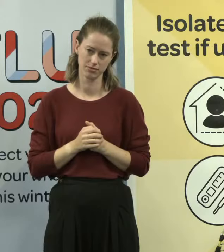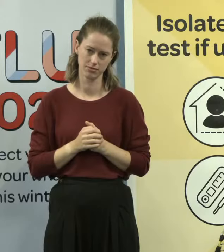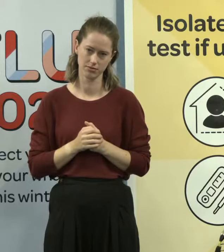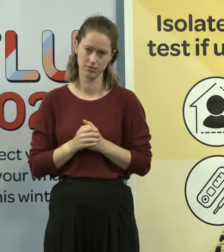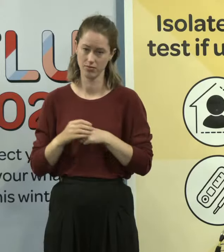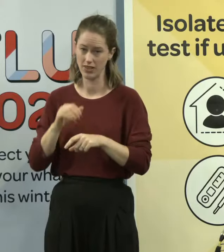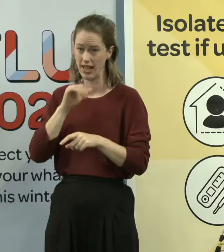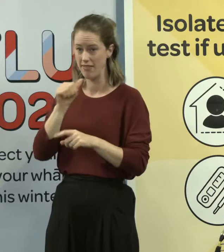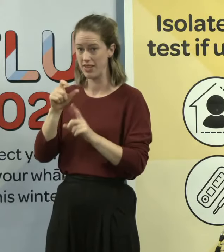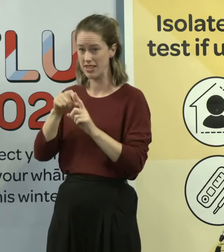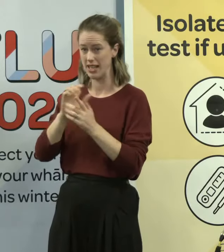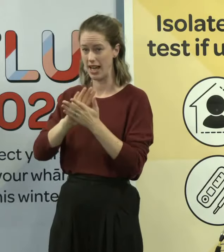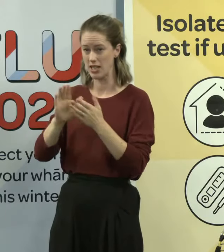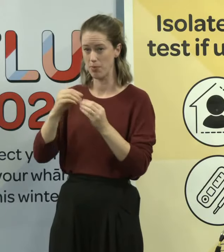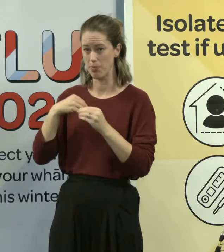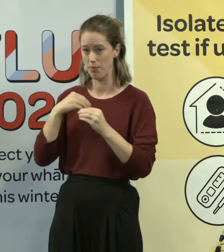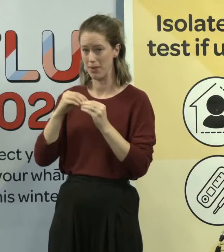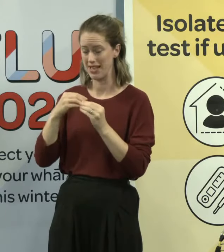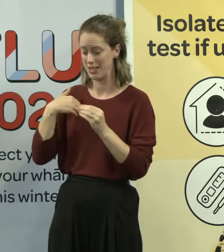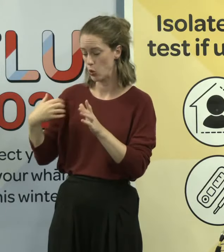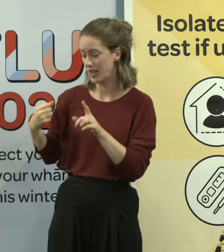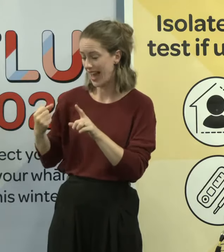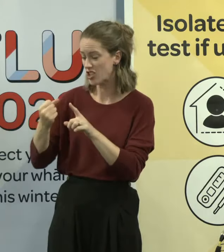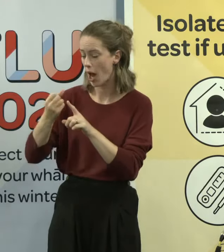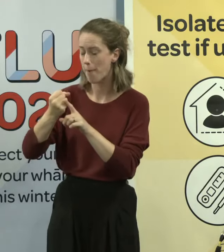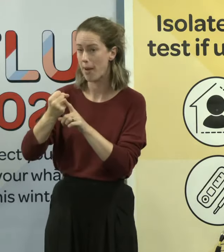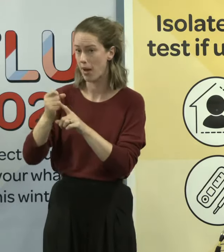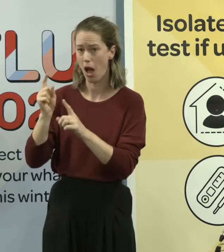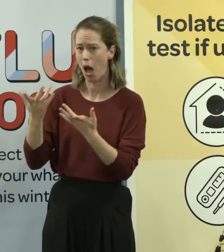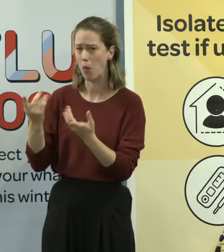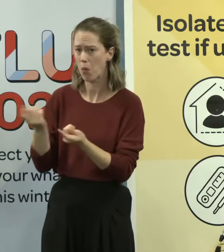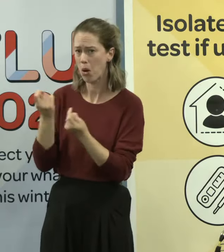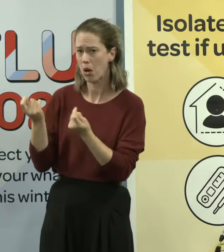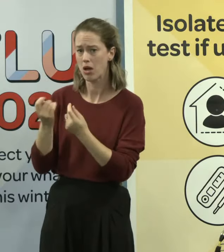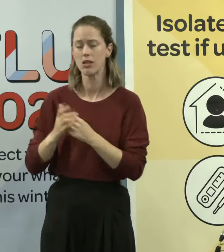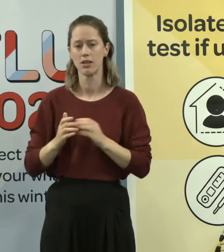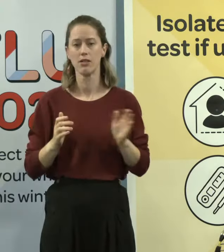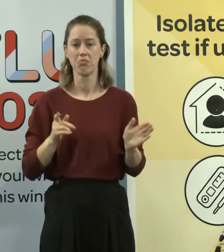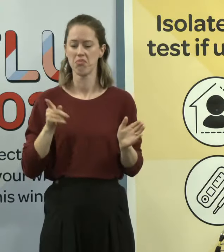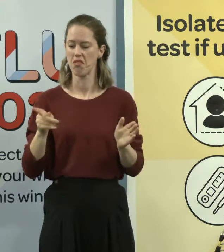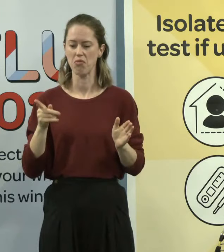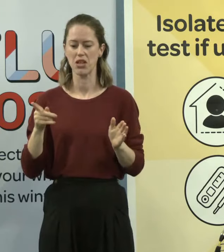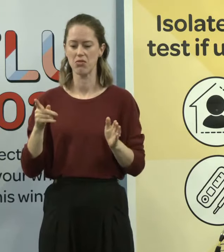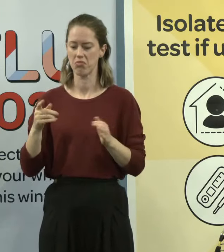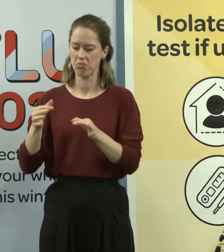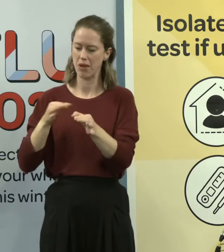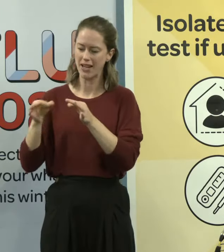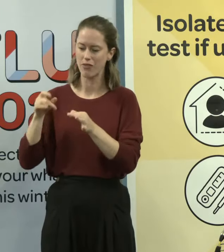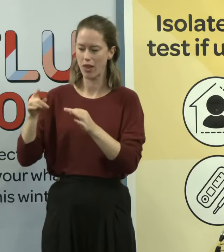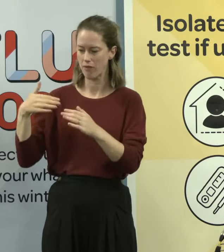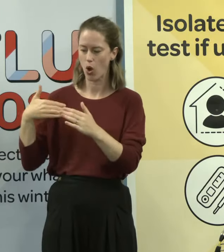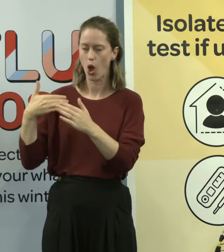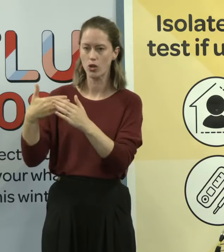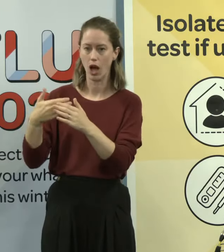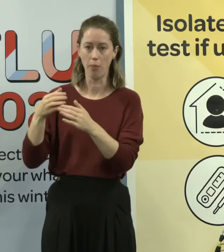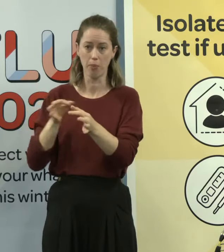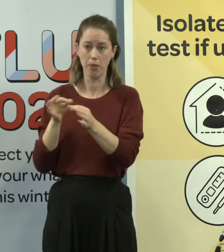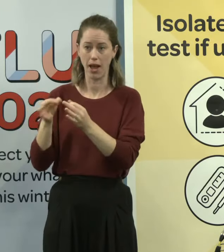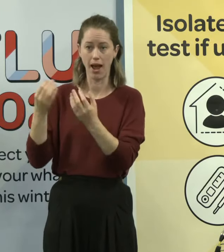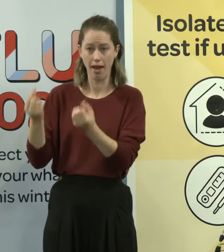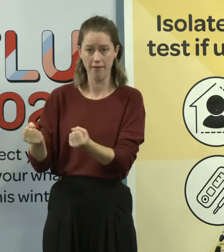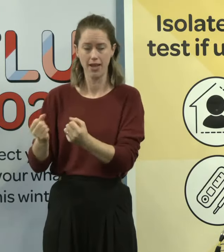ratou.